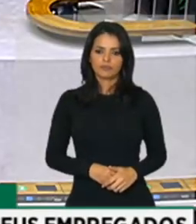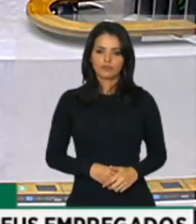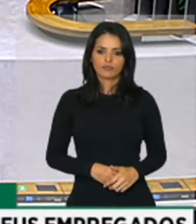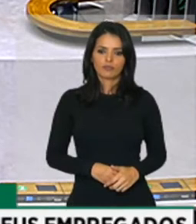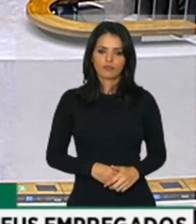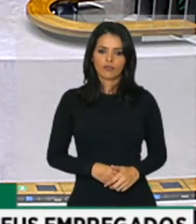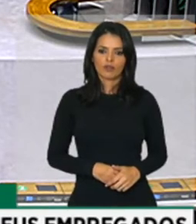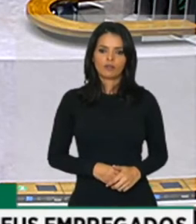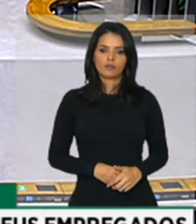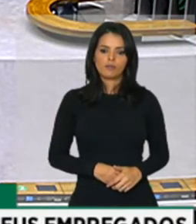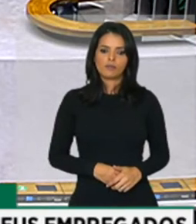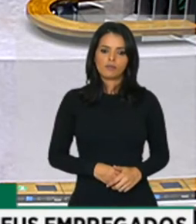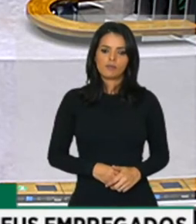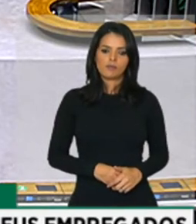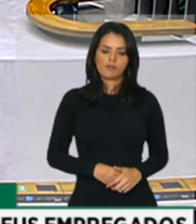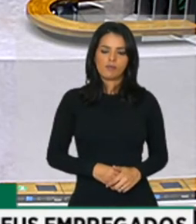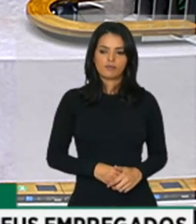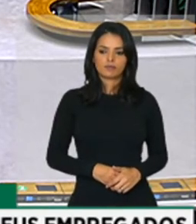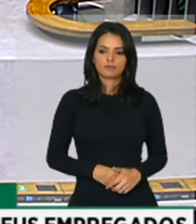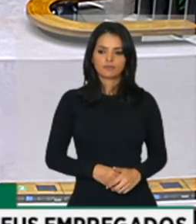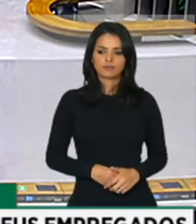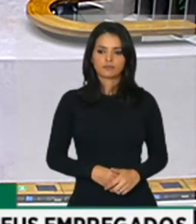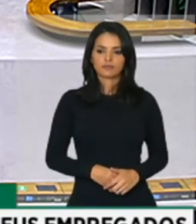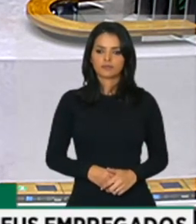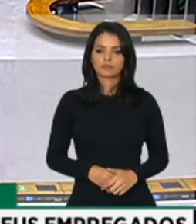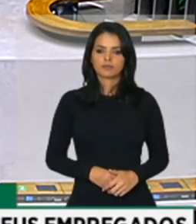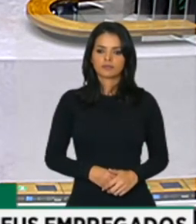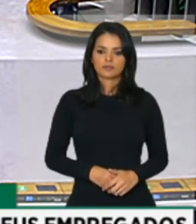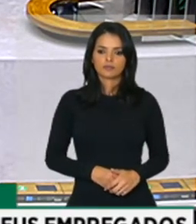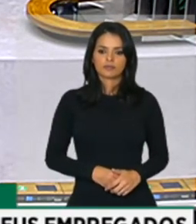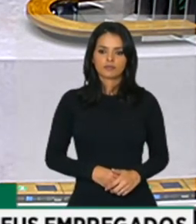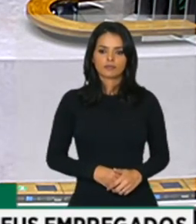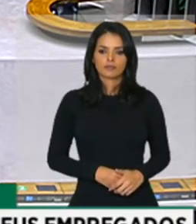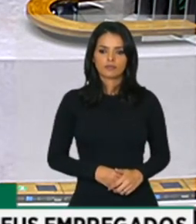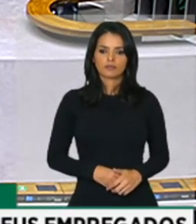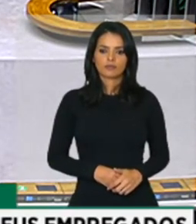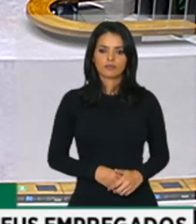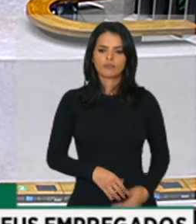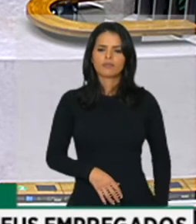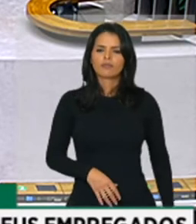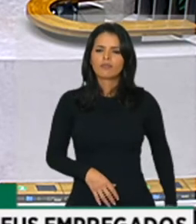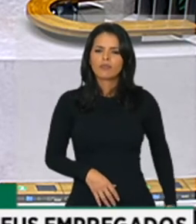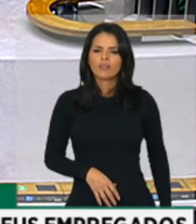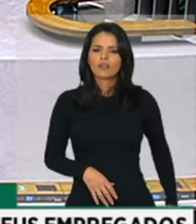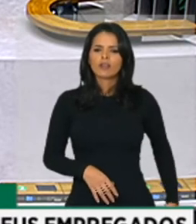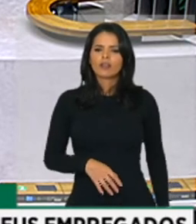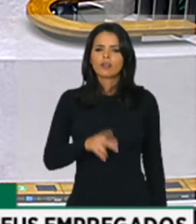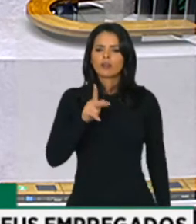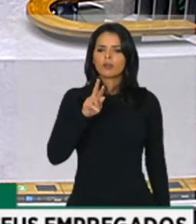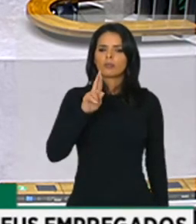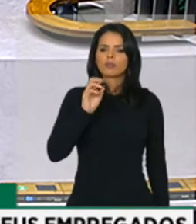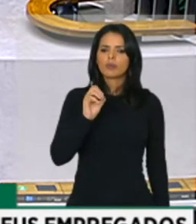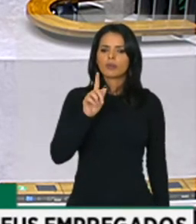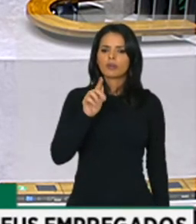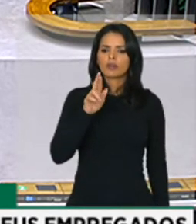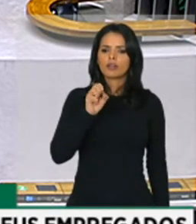VAI ADIANTAR EU VOU ENCERRAR A SESSÃO. [DEPUTADO]: PRESIDENTE EU APRENDI LÁ EM CASA QUE MANDA QUEM PODE E OBEDECE QUEM TEM JUÍZO, PROGRESSISTAS MUDA A ORIENTAÇÃO PARA NÃO.